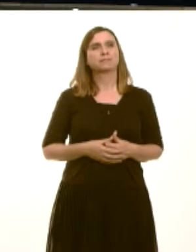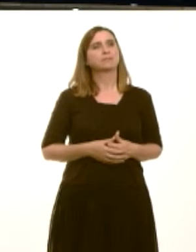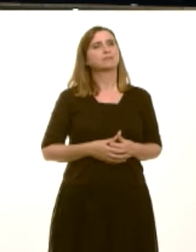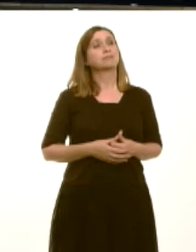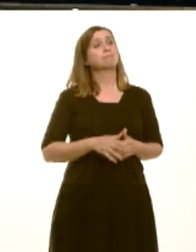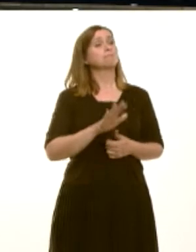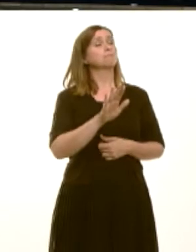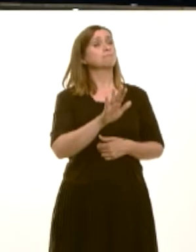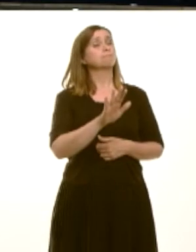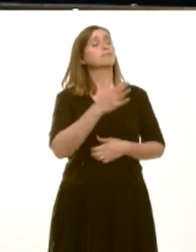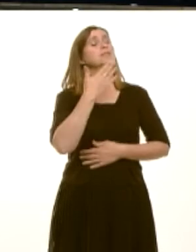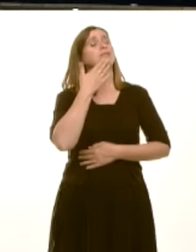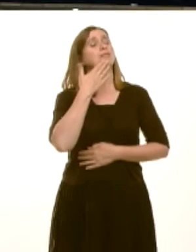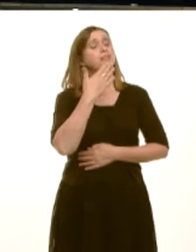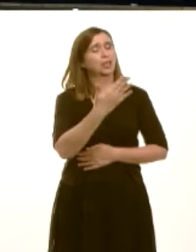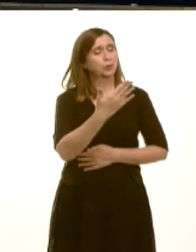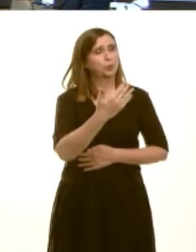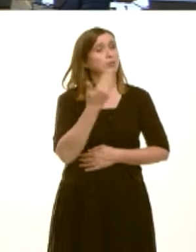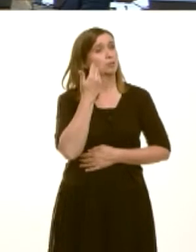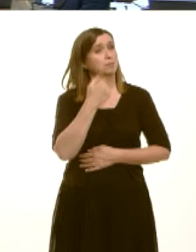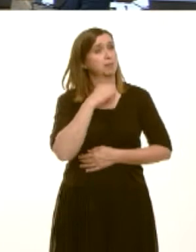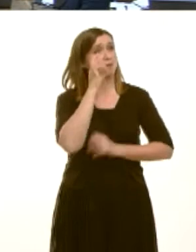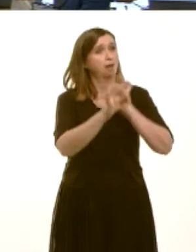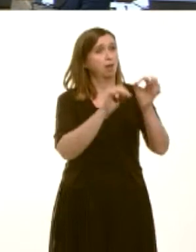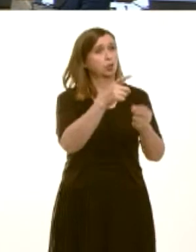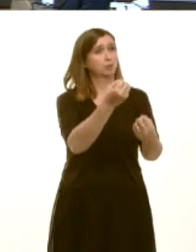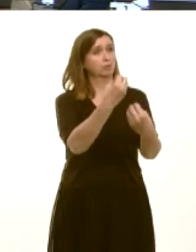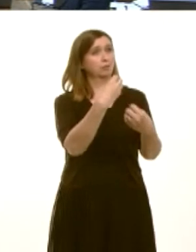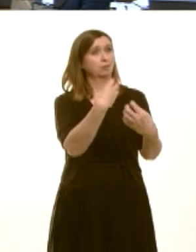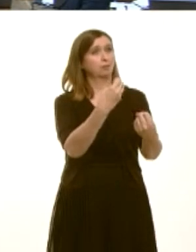rhwng gogledd Cymru a de Cymru? Ond, roedd y cwestiwn a ofynnais i am drafnidiaeth integredig.